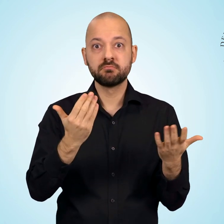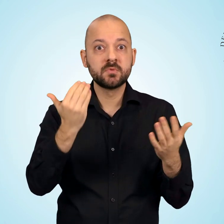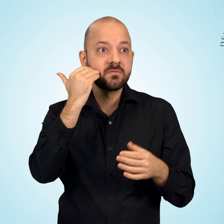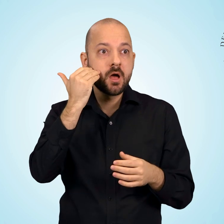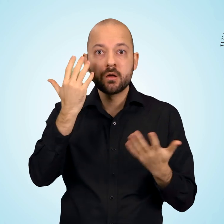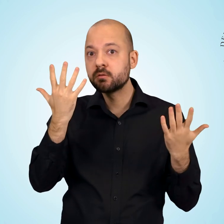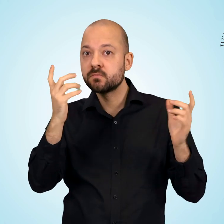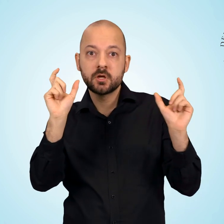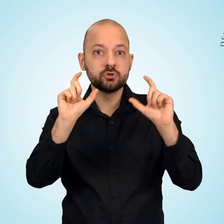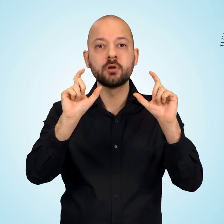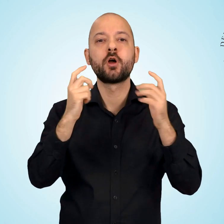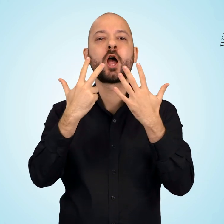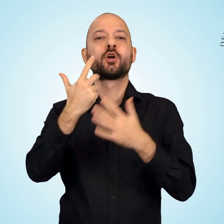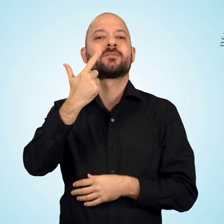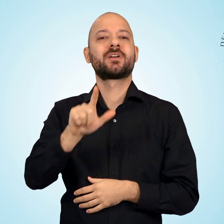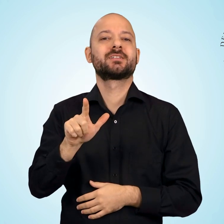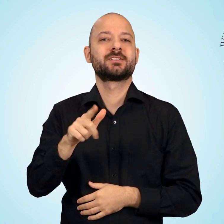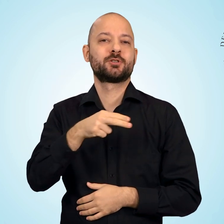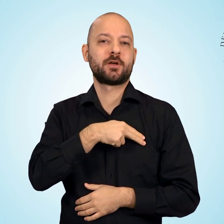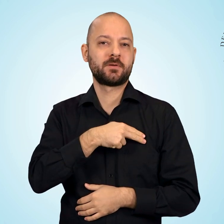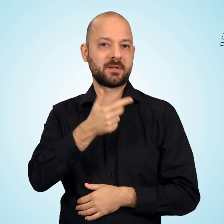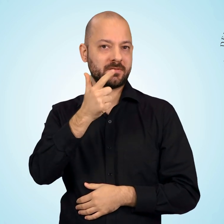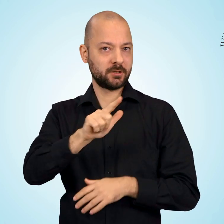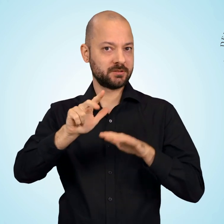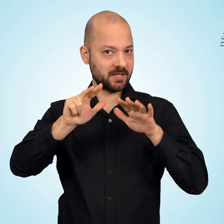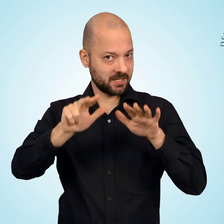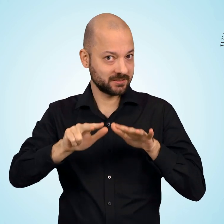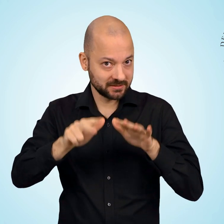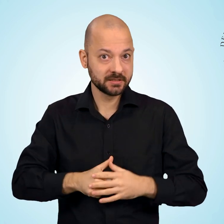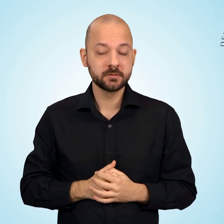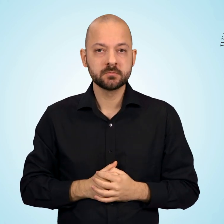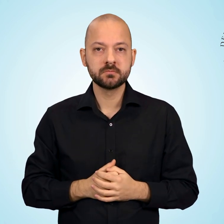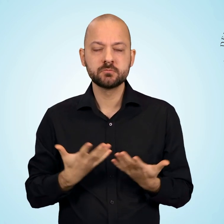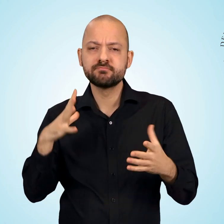Die Fachtagung findet am 28.11.2018 statt.